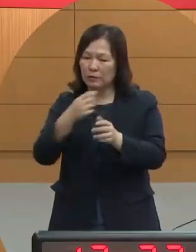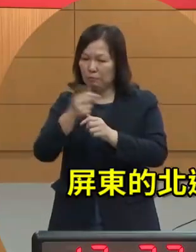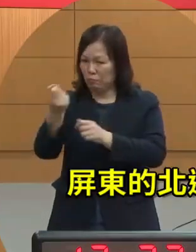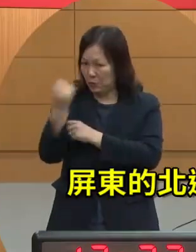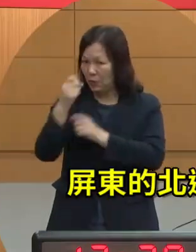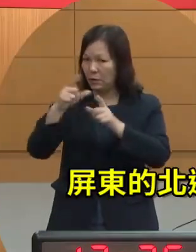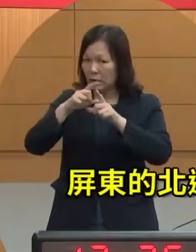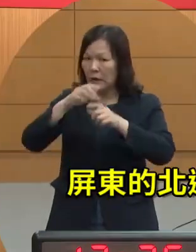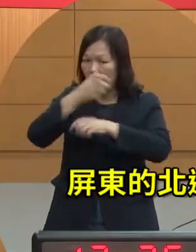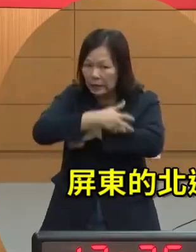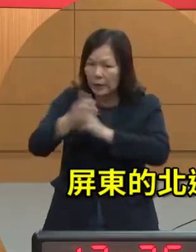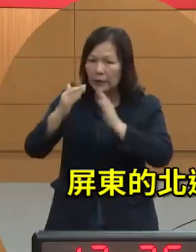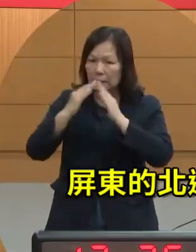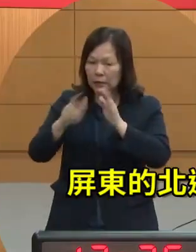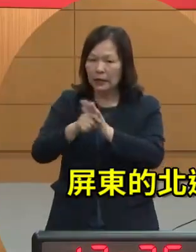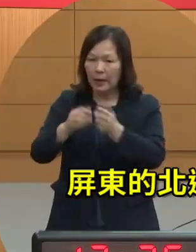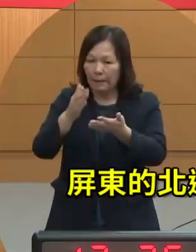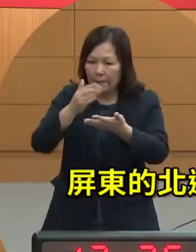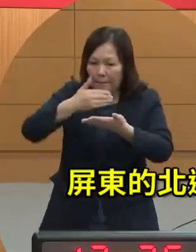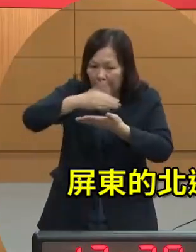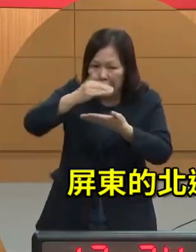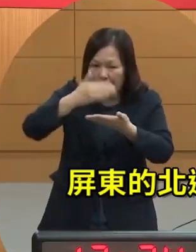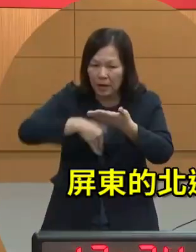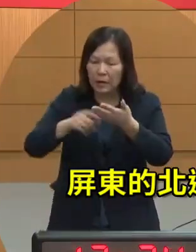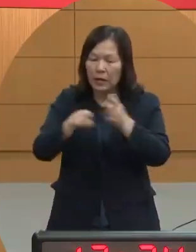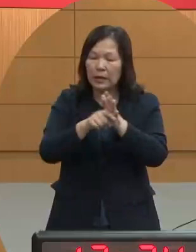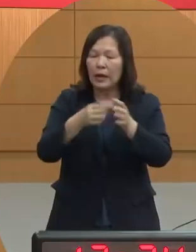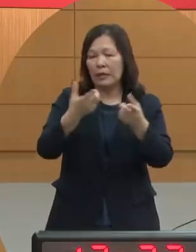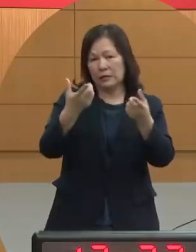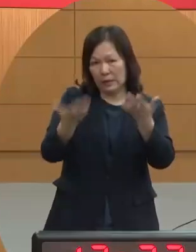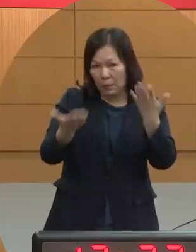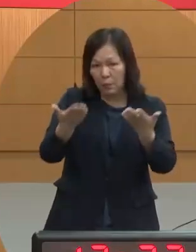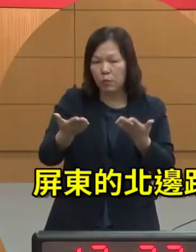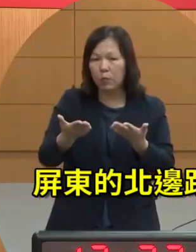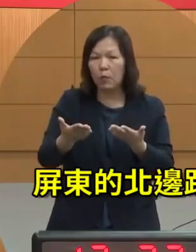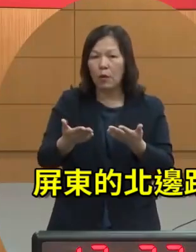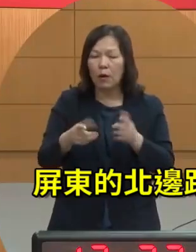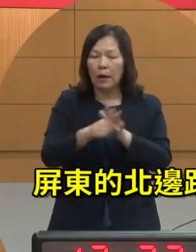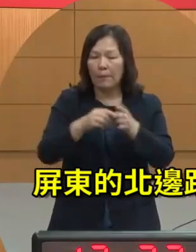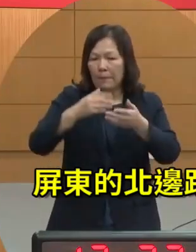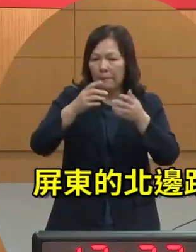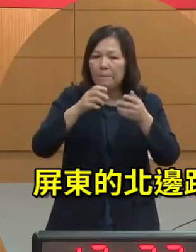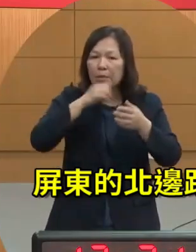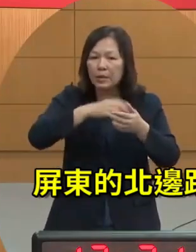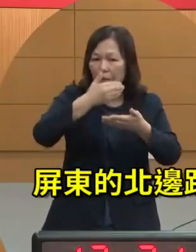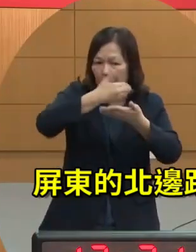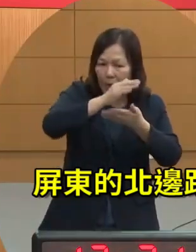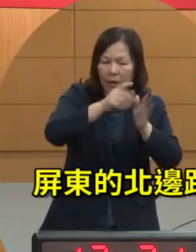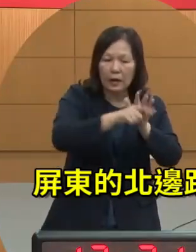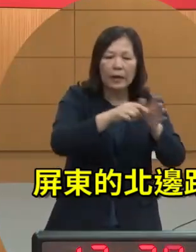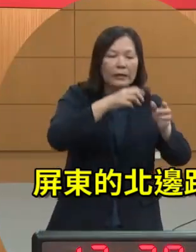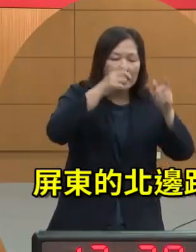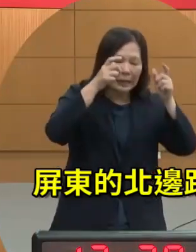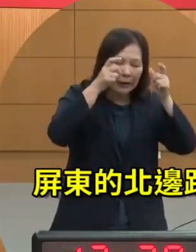屏東的北邊其實跟高雄南邊是差不多的 所以事實上 屏東的北邊跟高雄的南邊 應該做統一的規劃